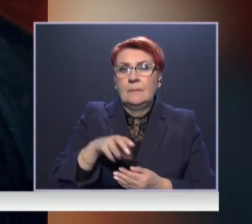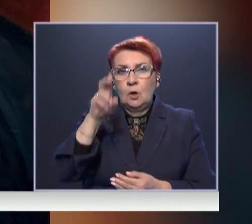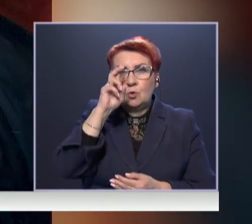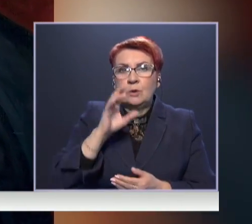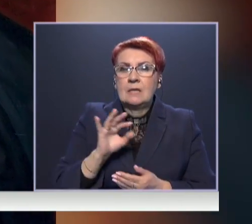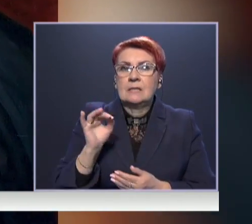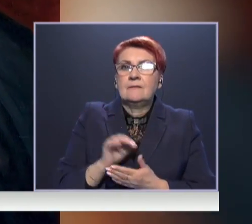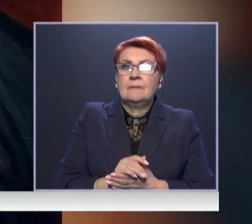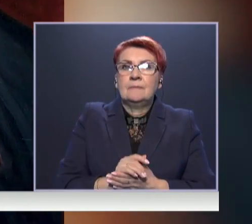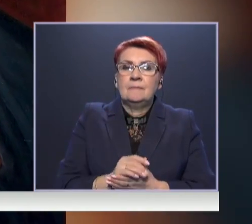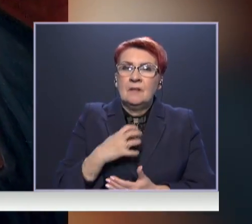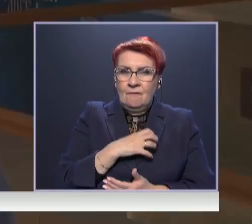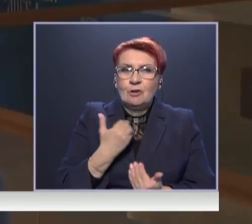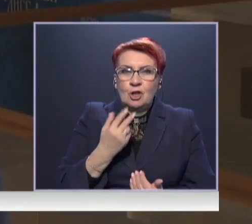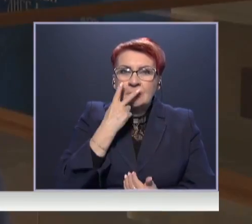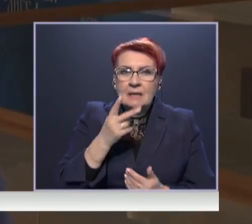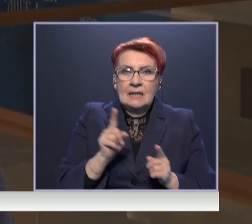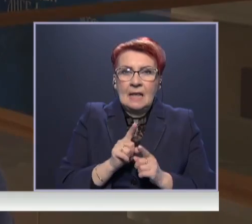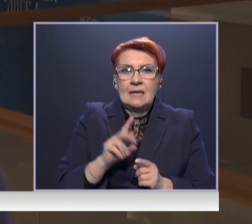сейчас очень важно смотреть такие фильмы особенно молодежи